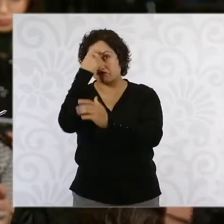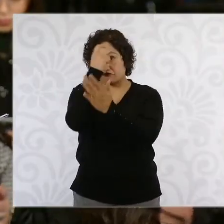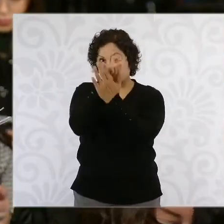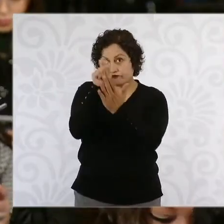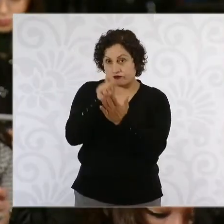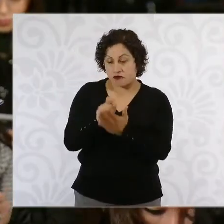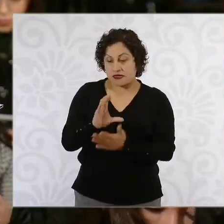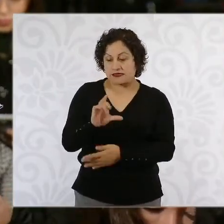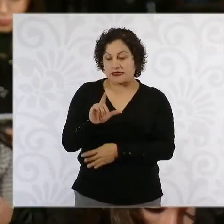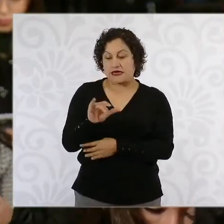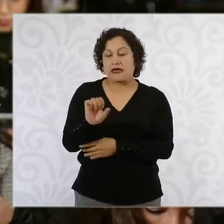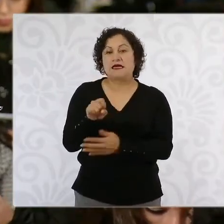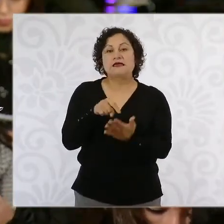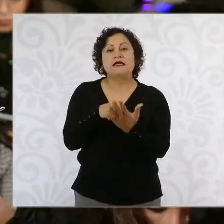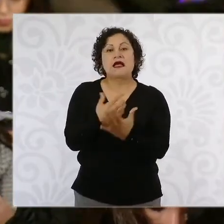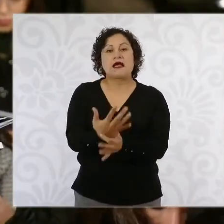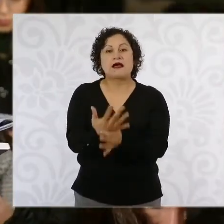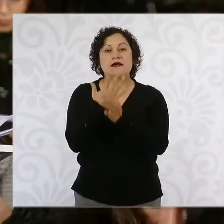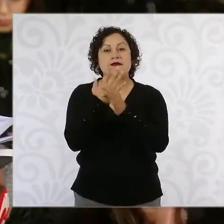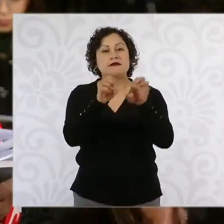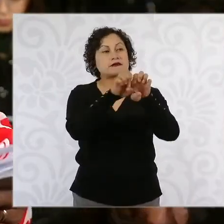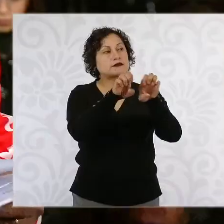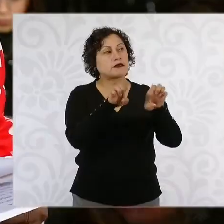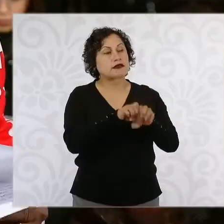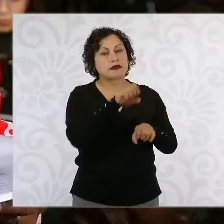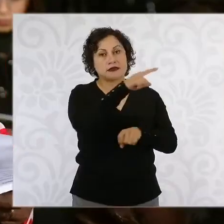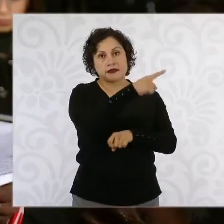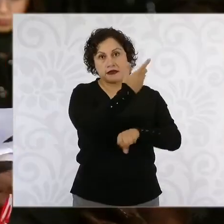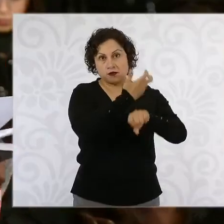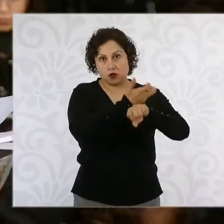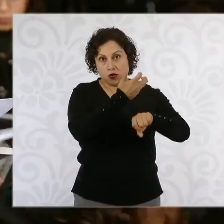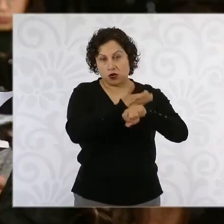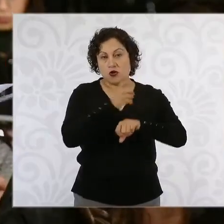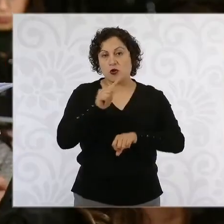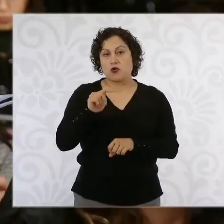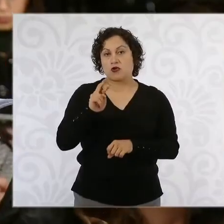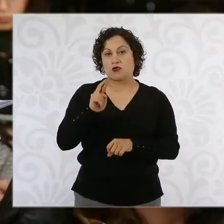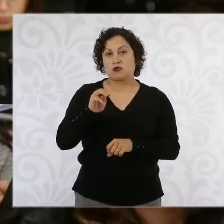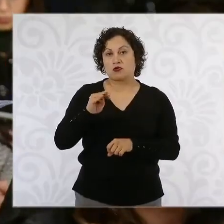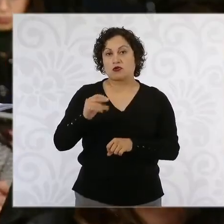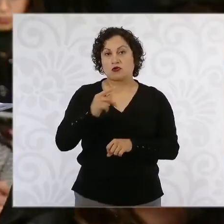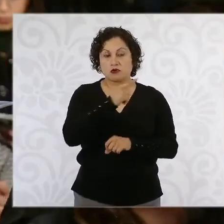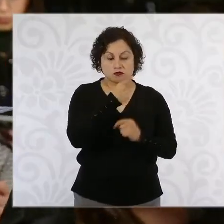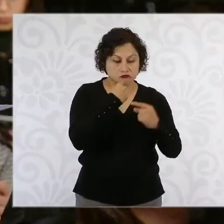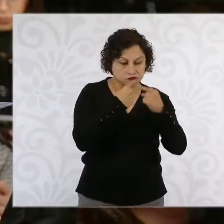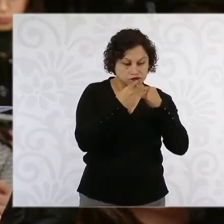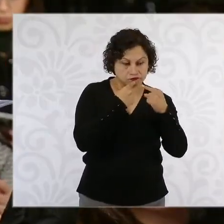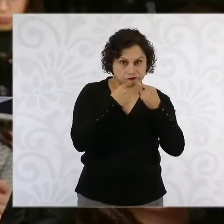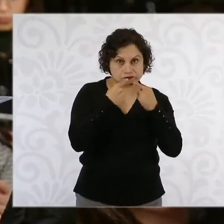equipo de Donald Trump discute el aplicar un impuesto hasta el 10% a las remesas enviadas